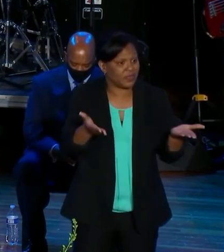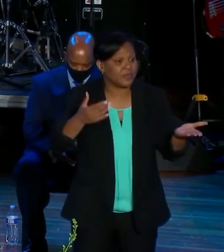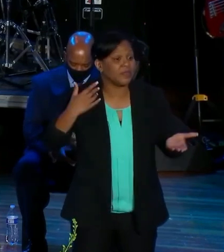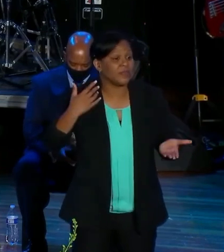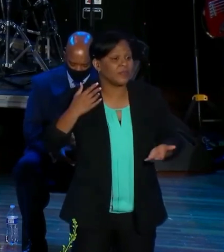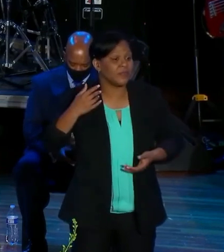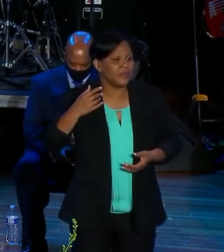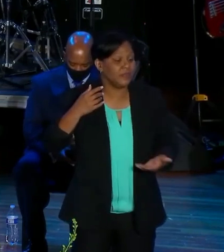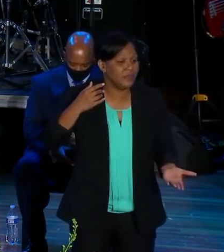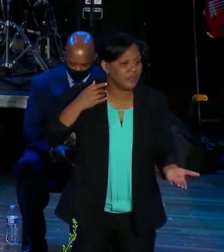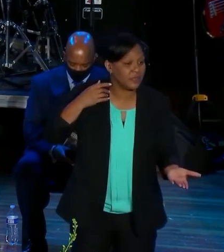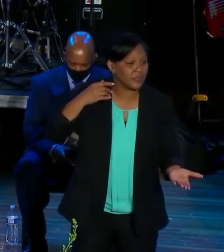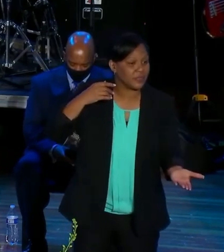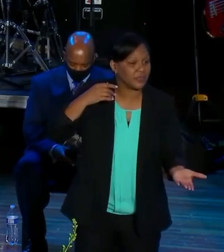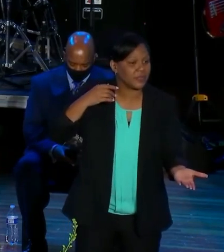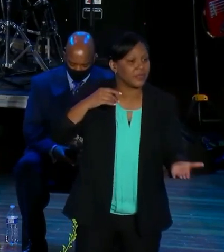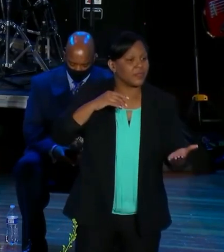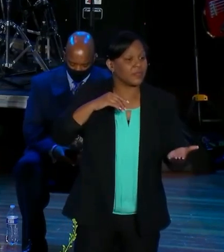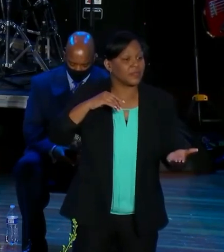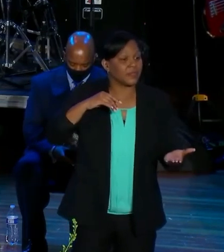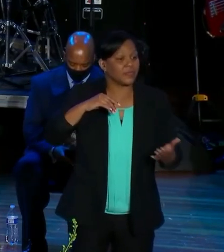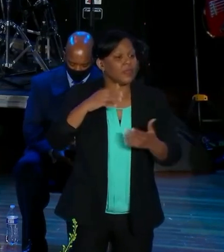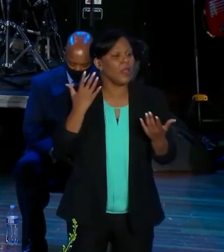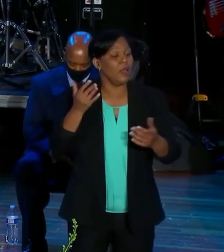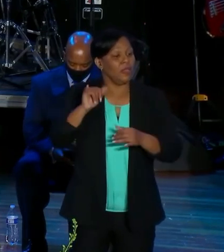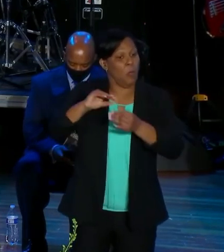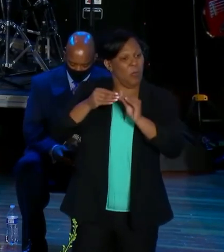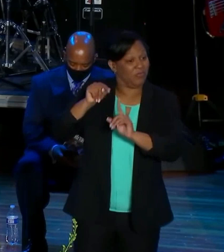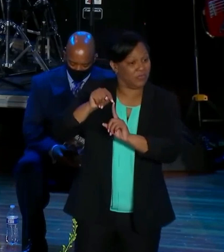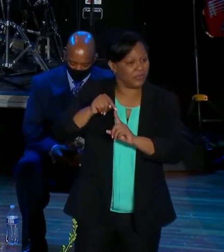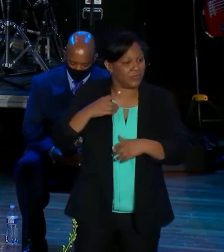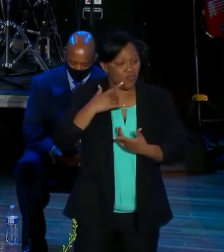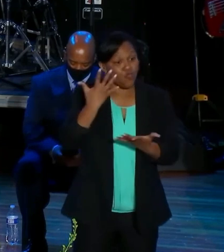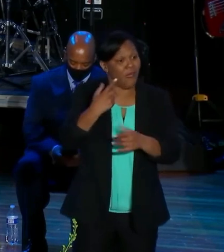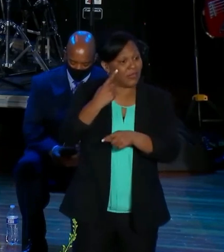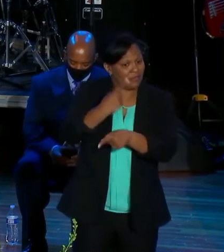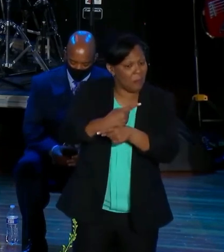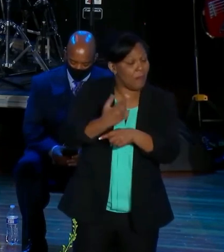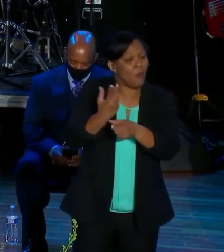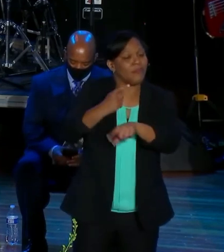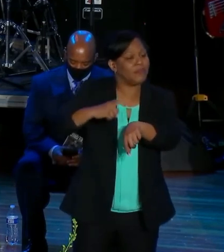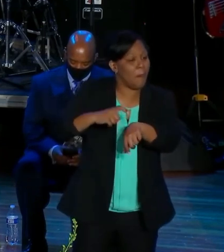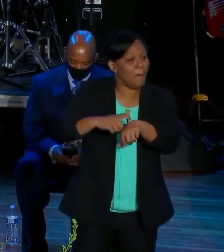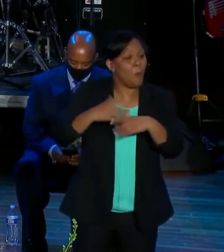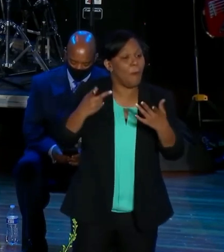"Allting har sin tid, och vart företag under himmelen har sin stund"